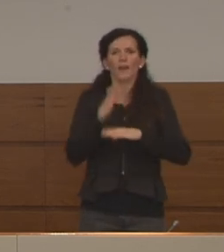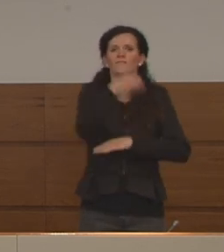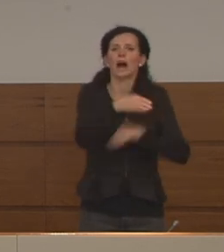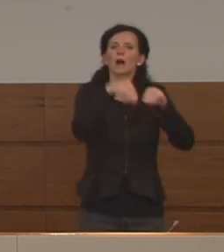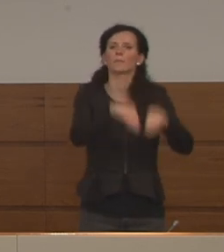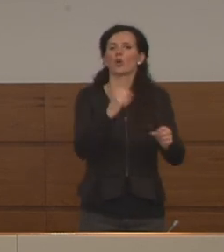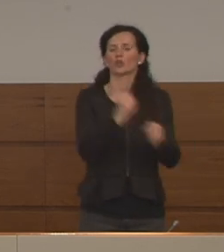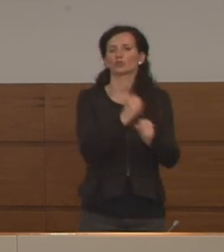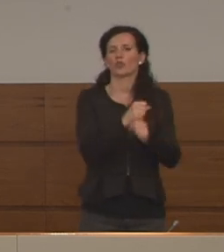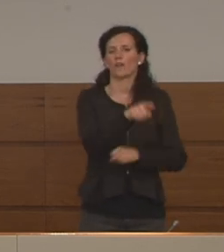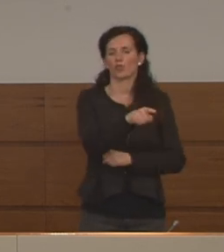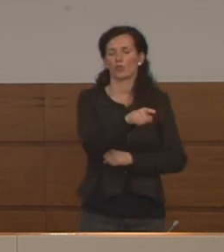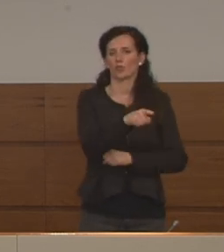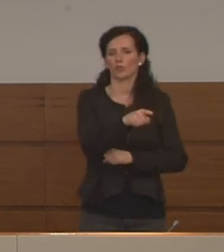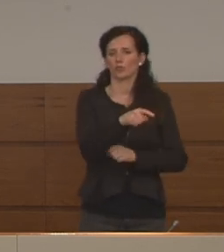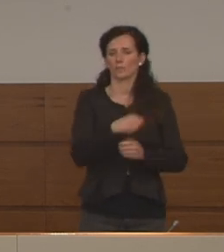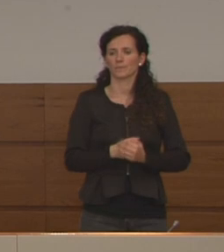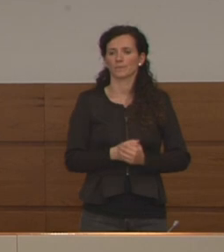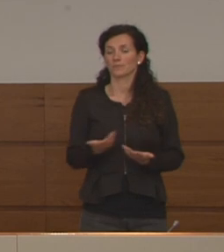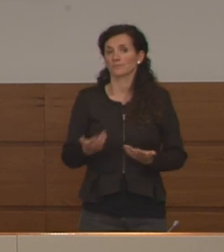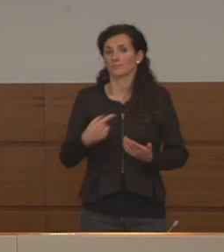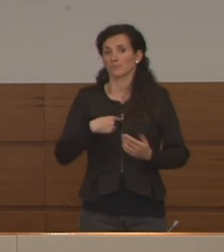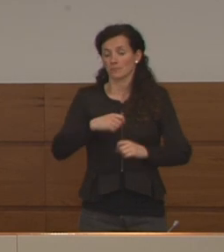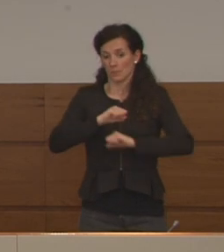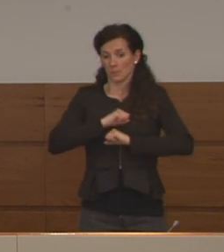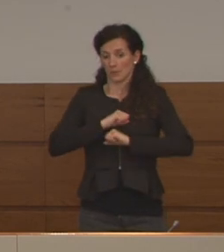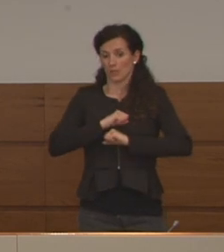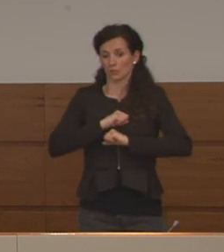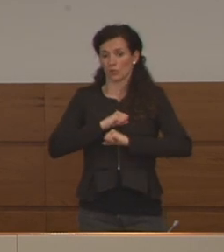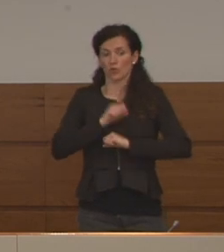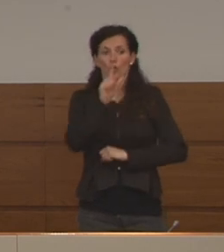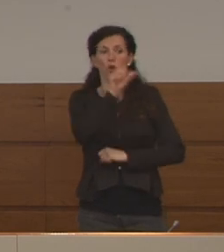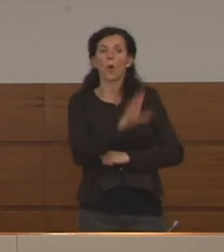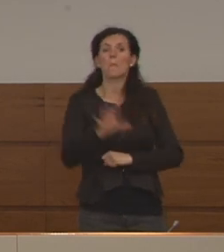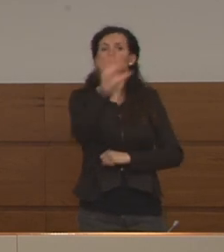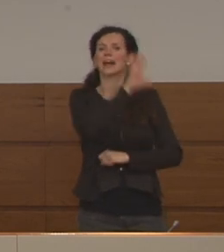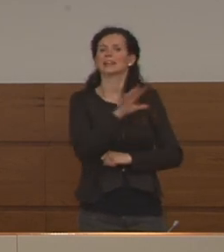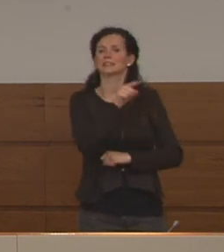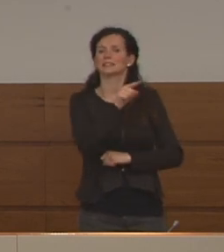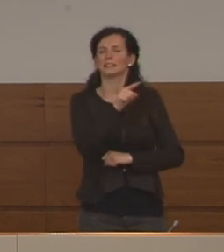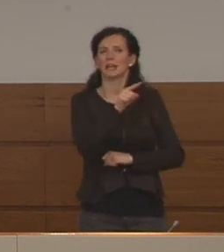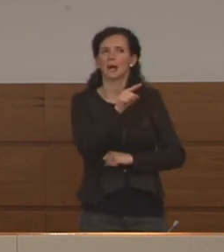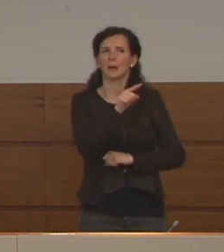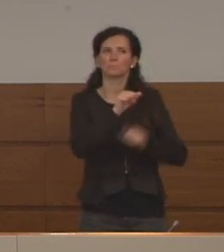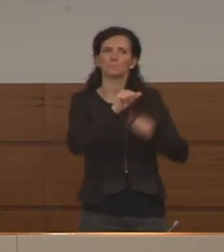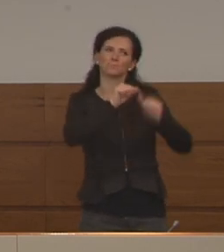Io credo che la Regione Lombardia sia un po' il pilota, se vogliamo,